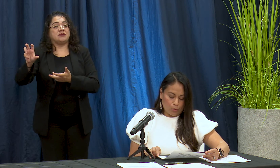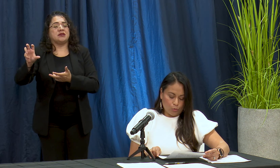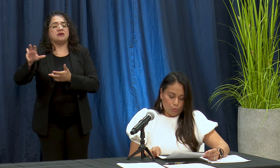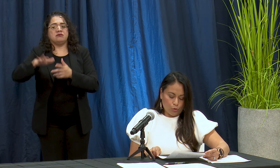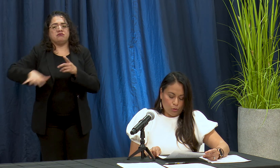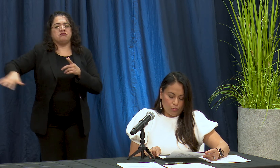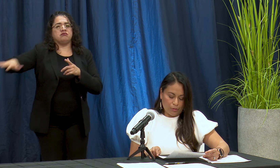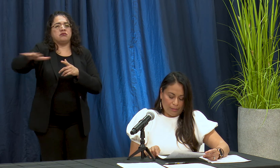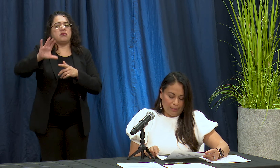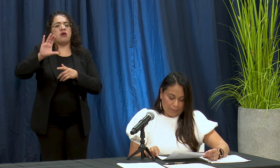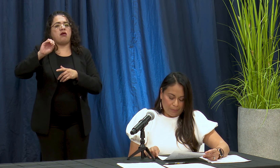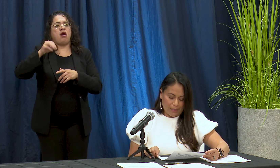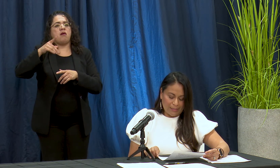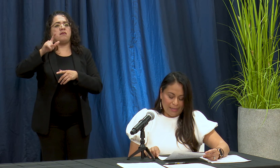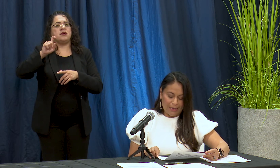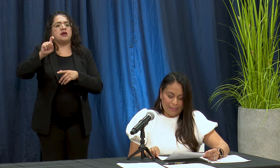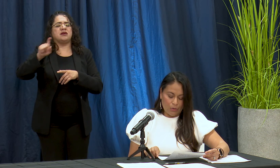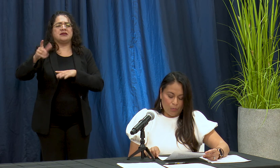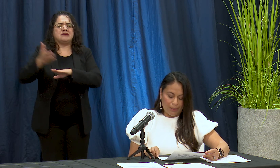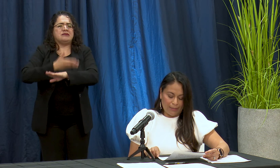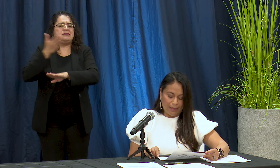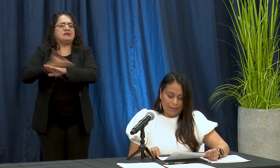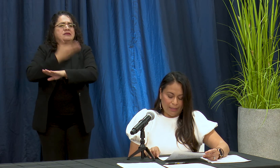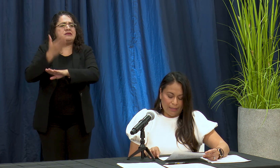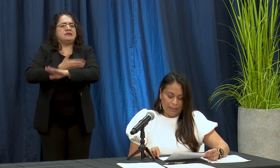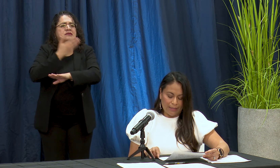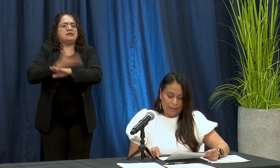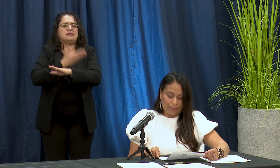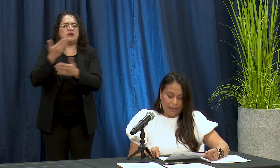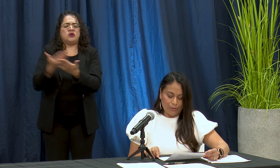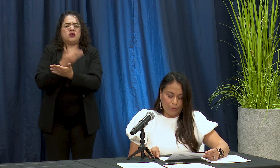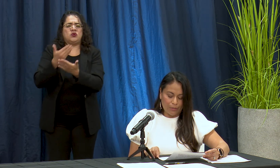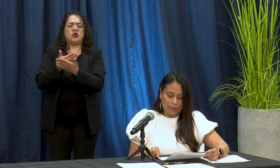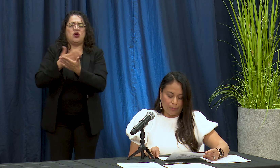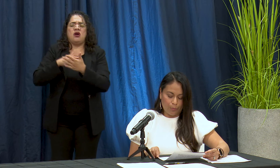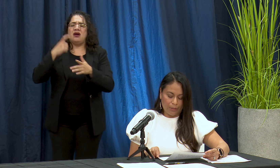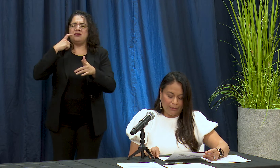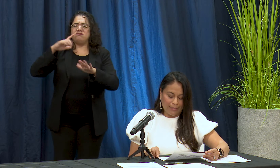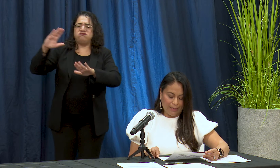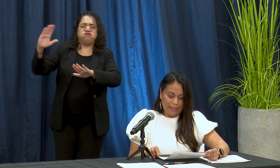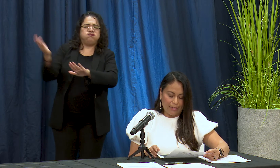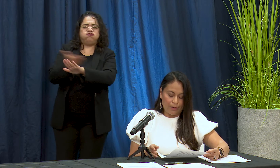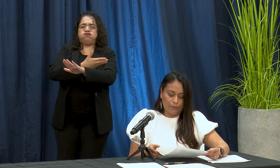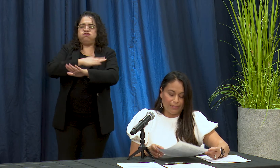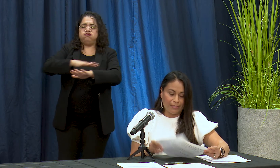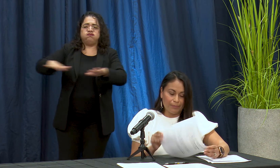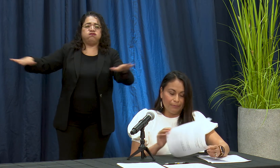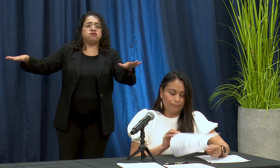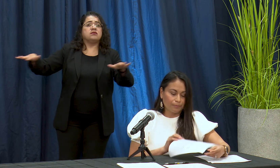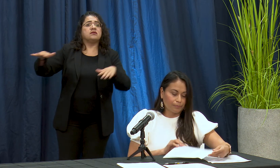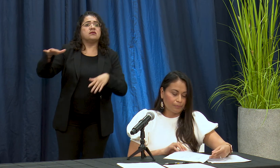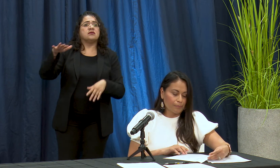construcción esta casa complete ah te l rien plaza del puente here hotels men